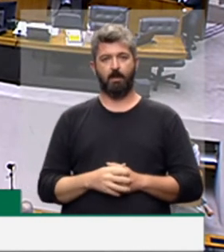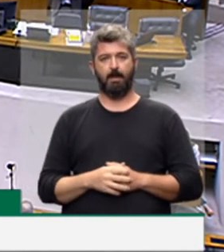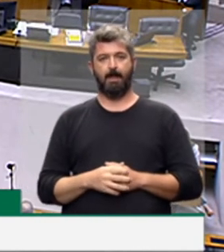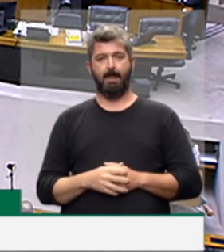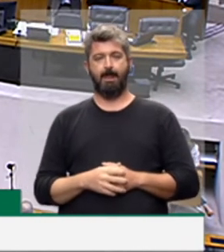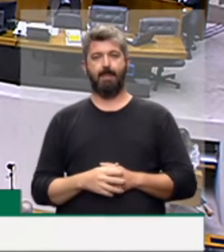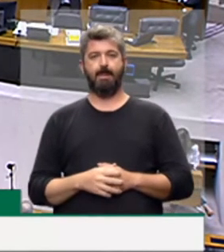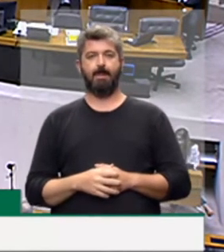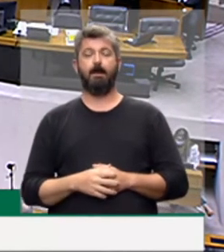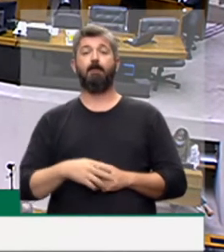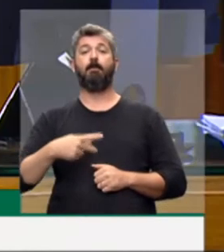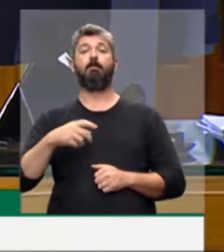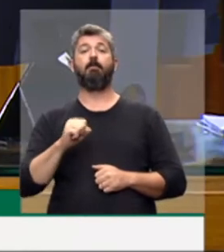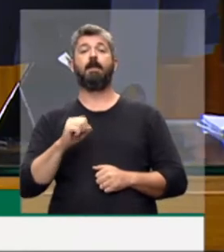SOLIDARIEDADE? PODEMOS? PSOL.